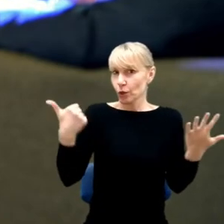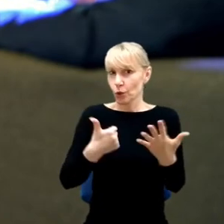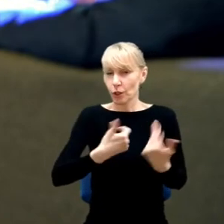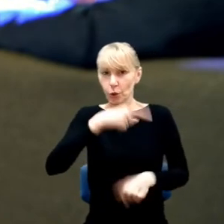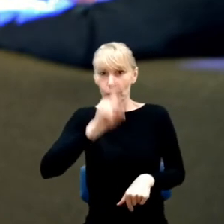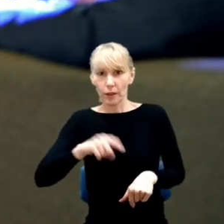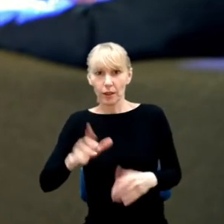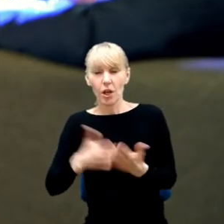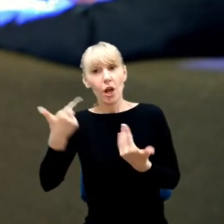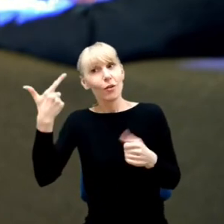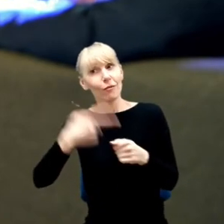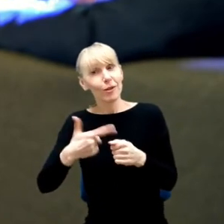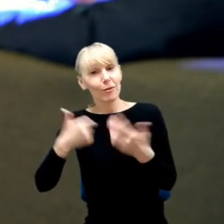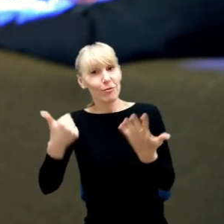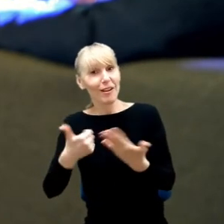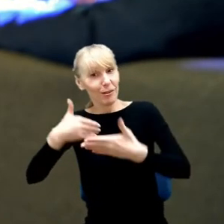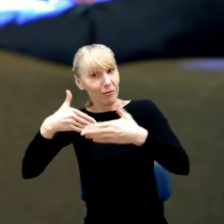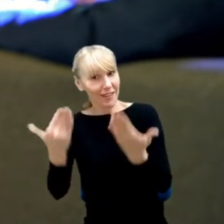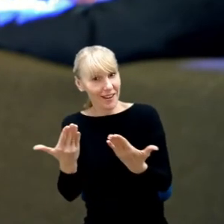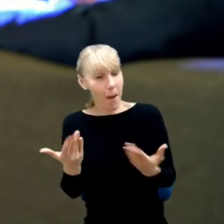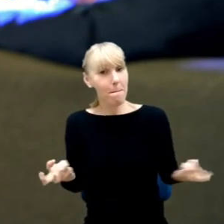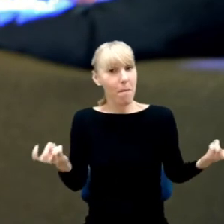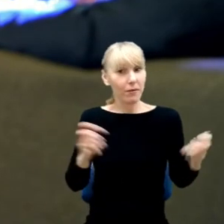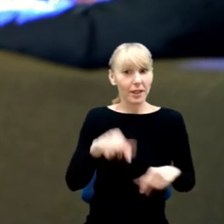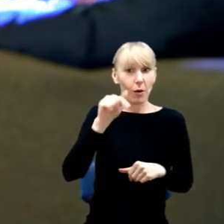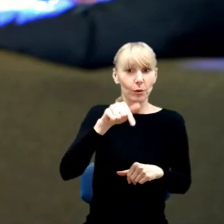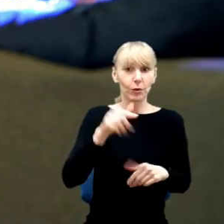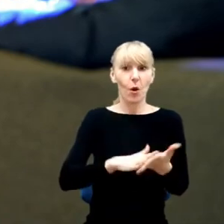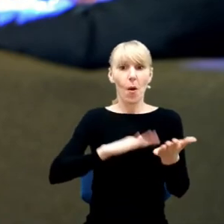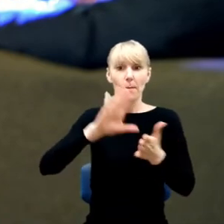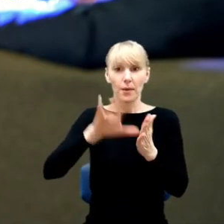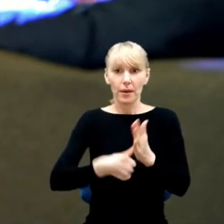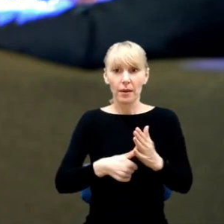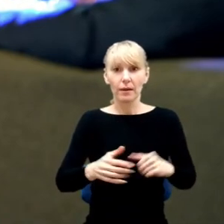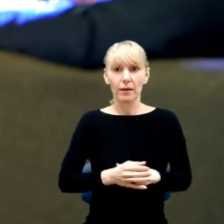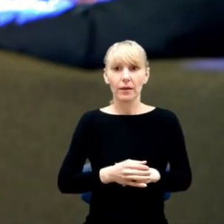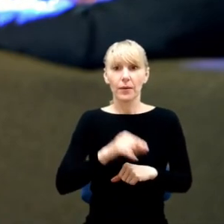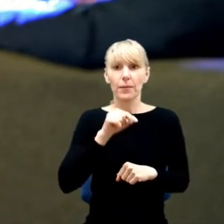jako osiedle przy centralnym okręgu przemysłowym budowanym,